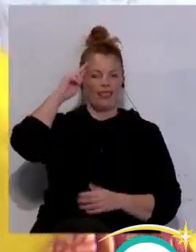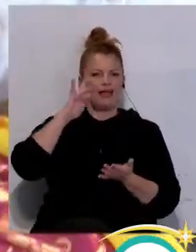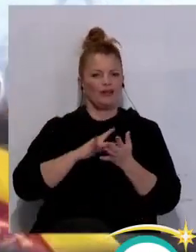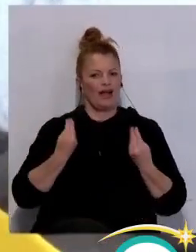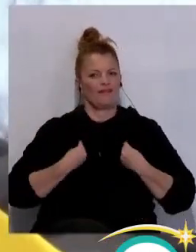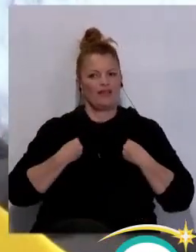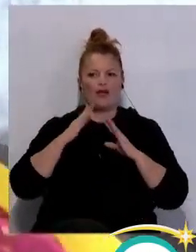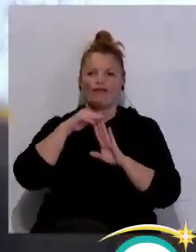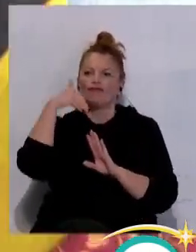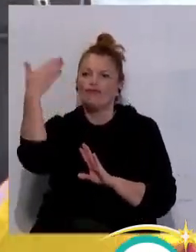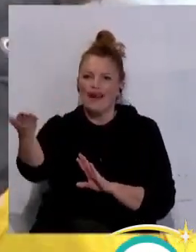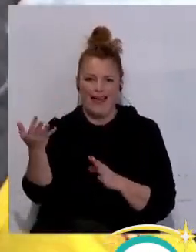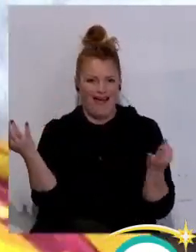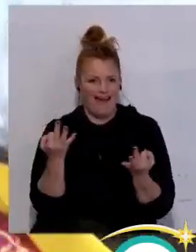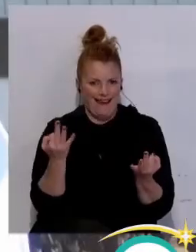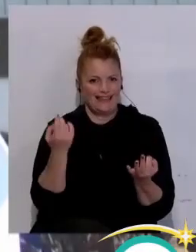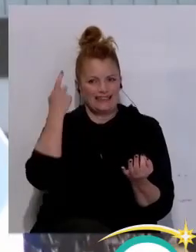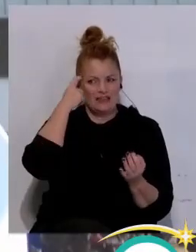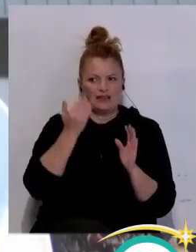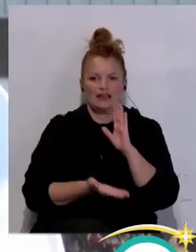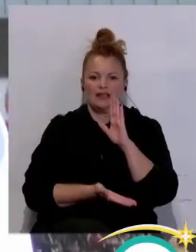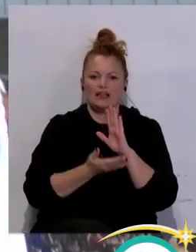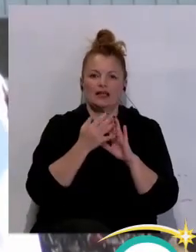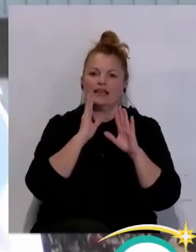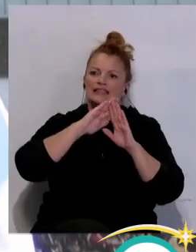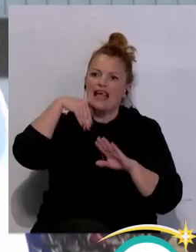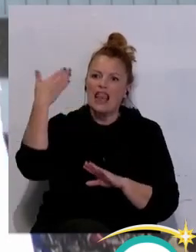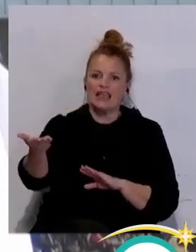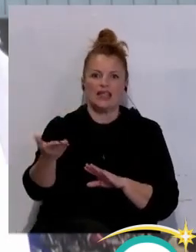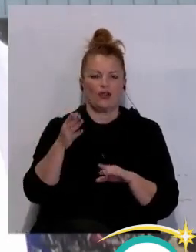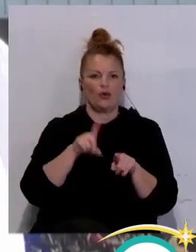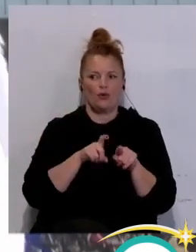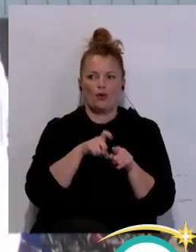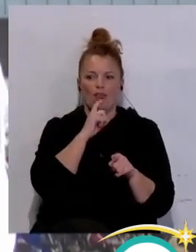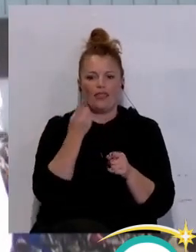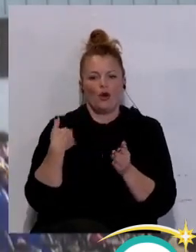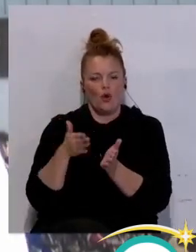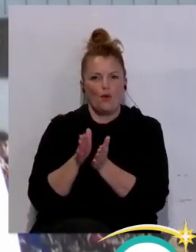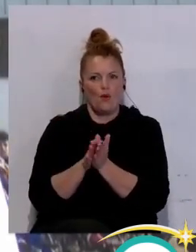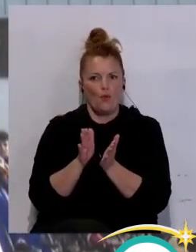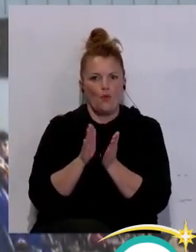residencia que salí siempre de ahí y tenerlos como dice mi compañera en el mundo Yo creo que